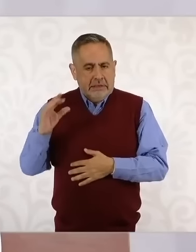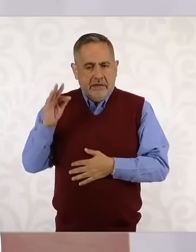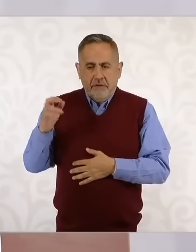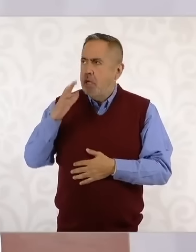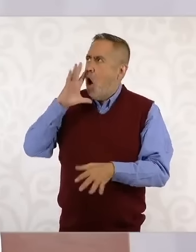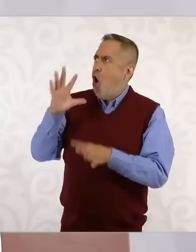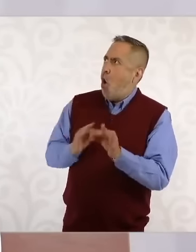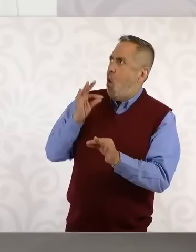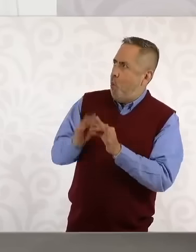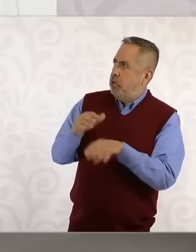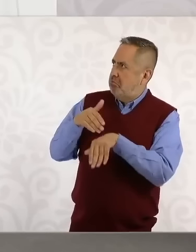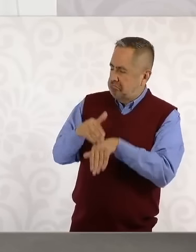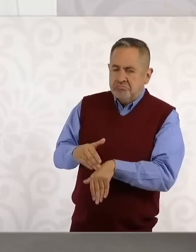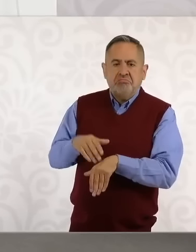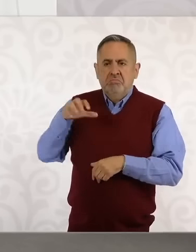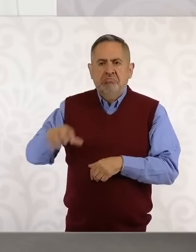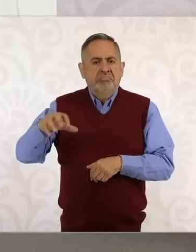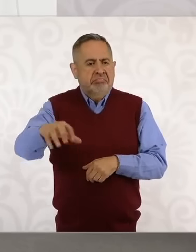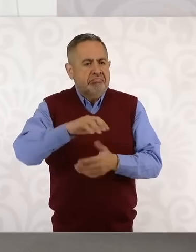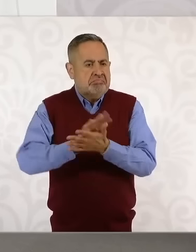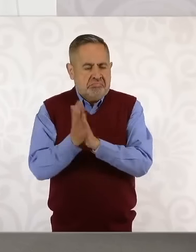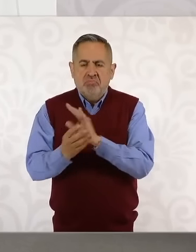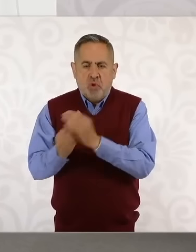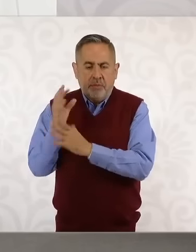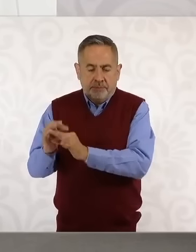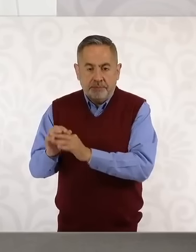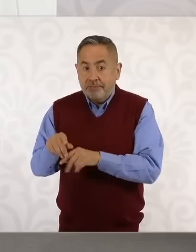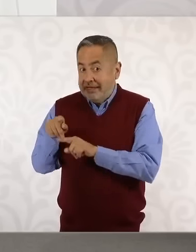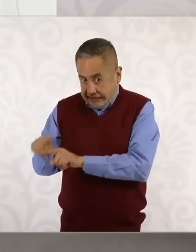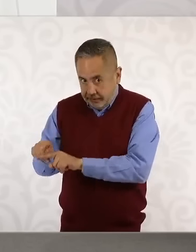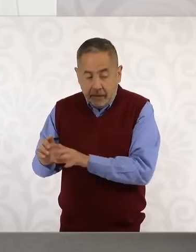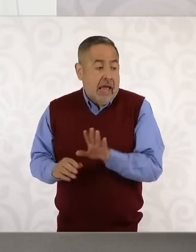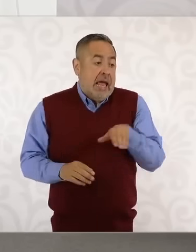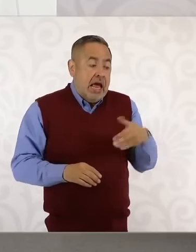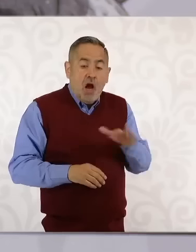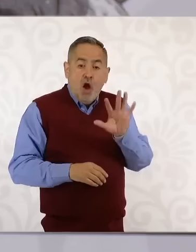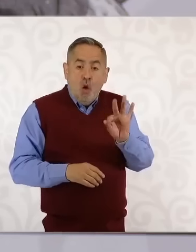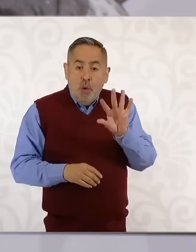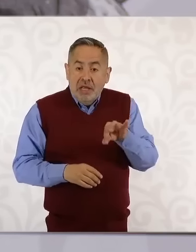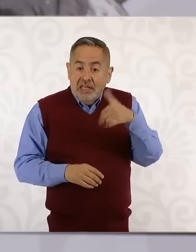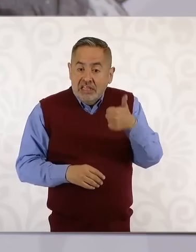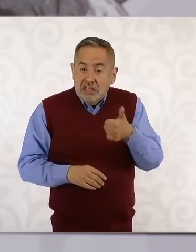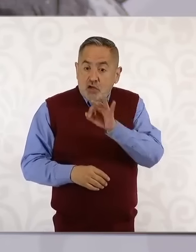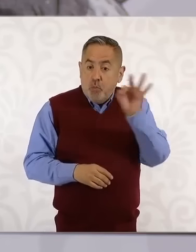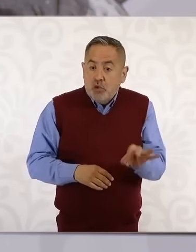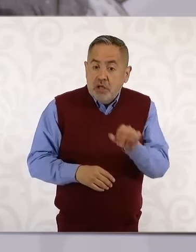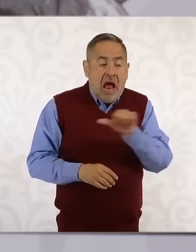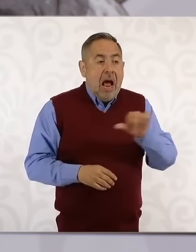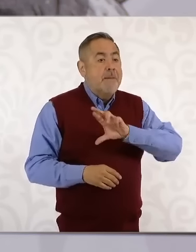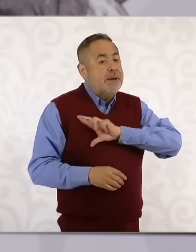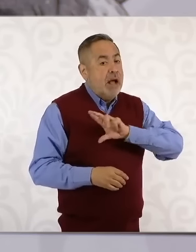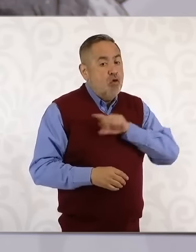Ahora, como hay 46% que es para privados, ¿cómo le hicimos ahora? Bueno, en vez de que los privados